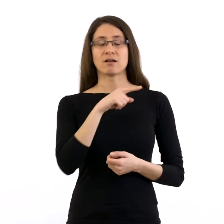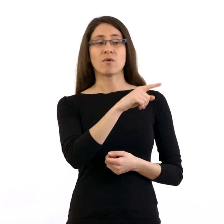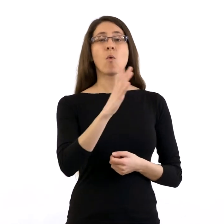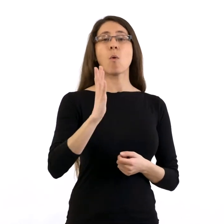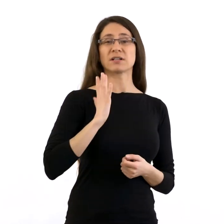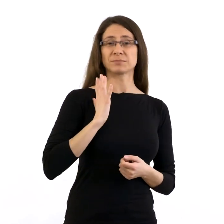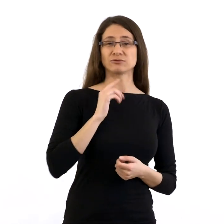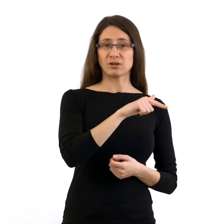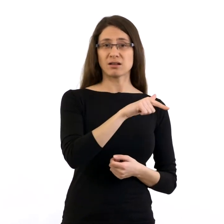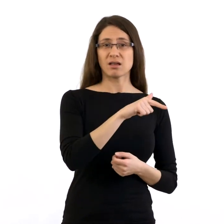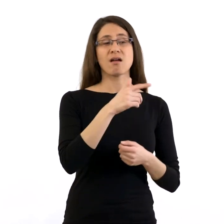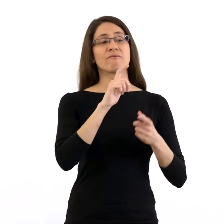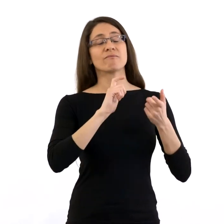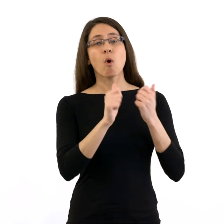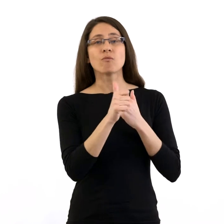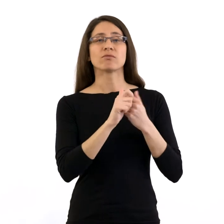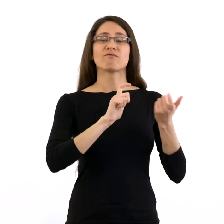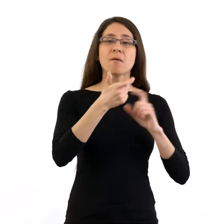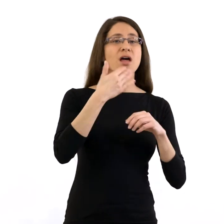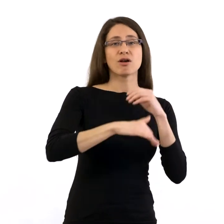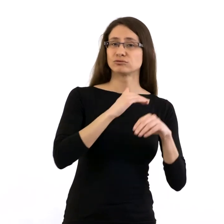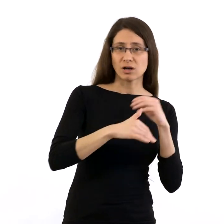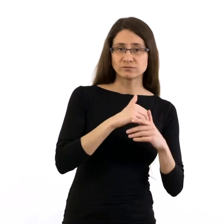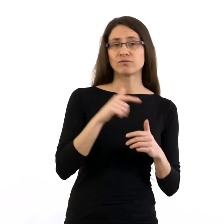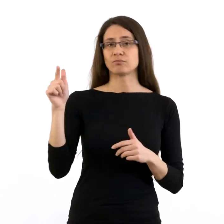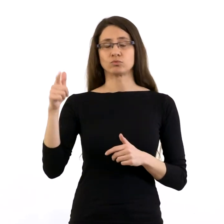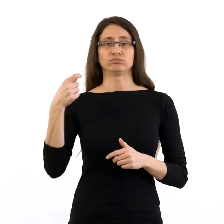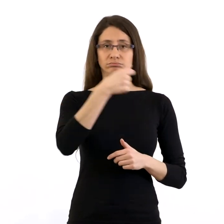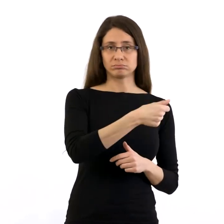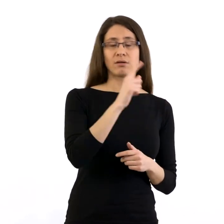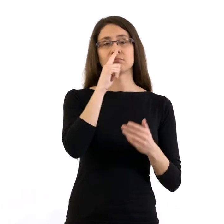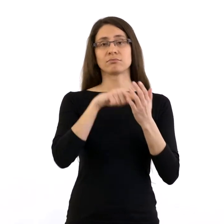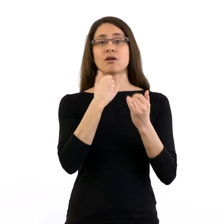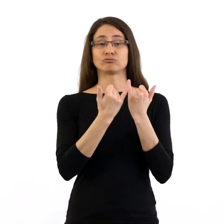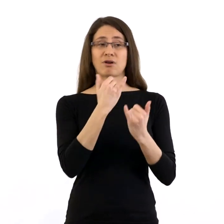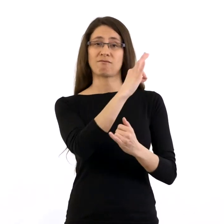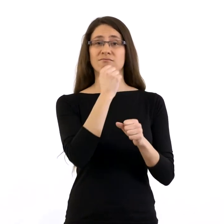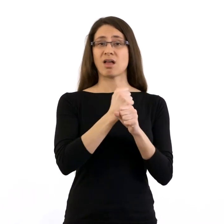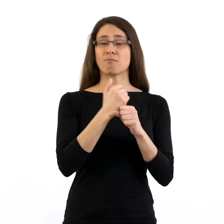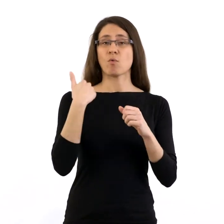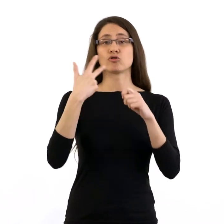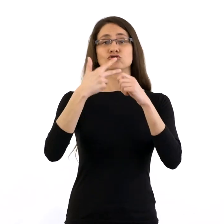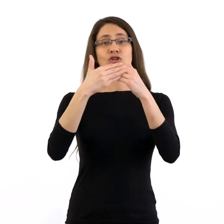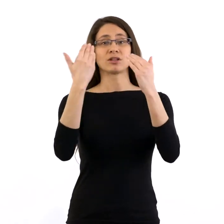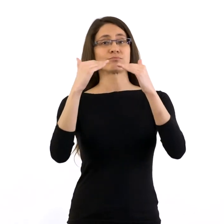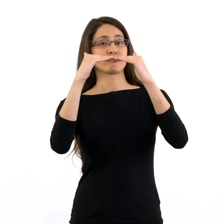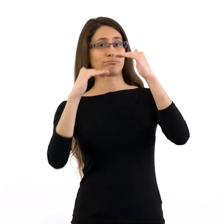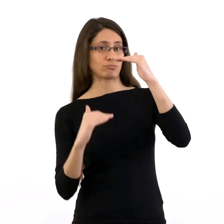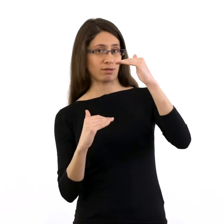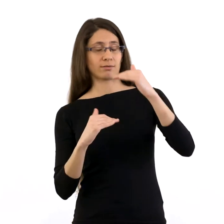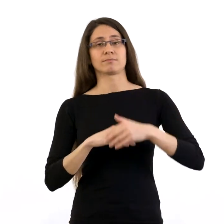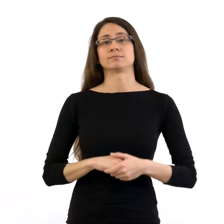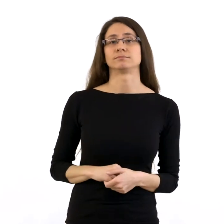ubezpieczenie od następstw nieszczęśliwych wypadków (jeśli wolontariusz wykonuje zadania krócej niż 30 dni),